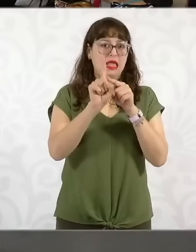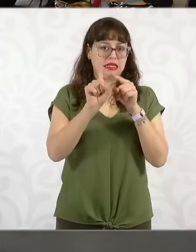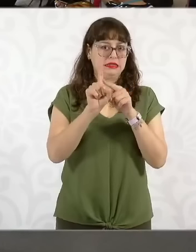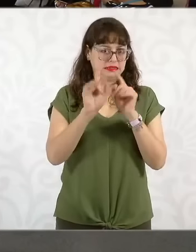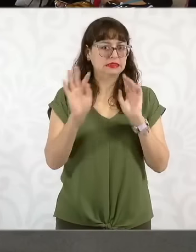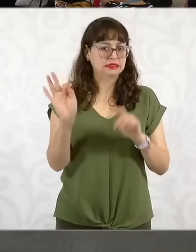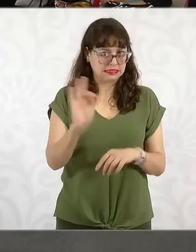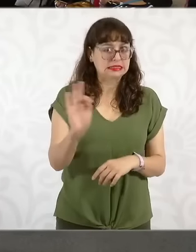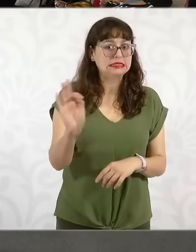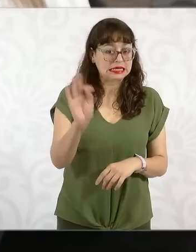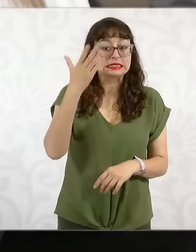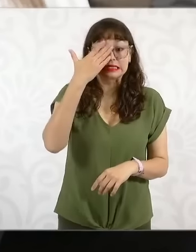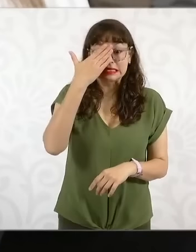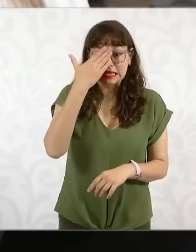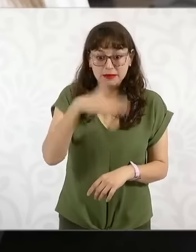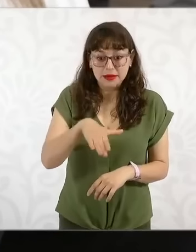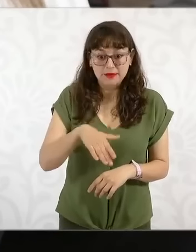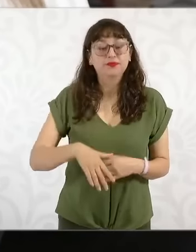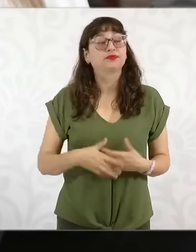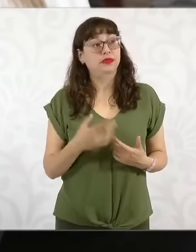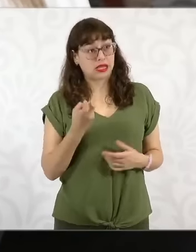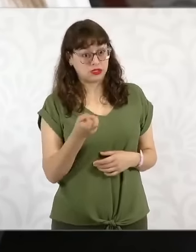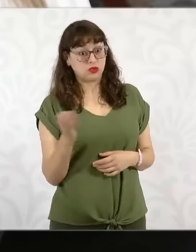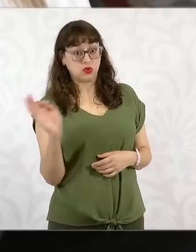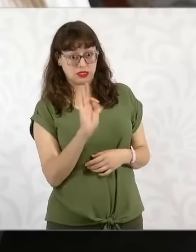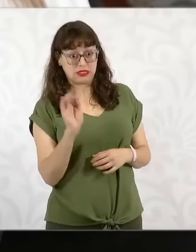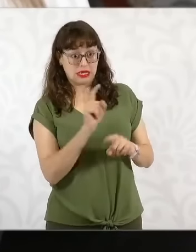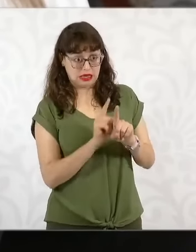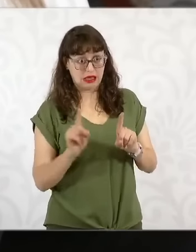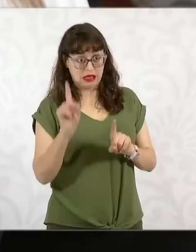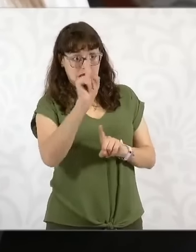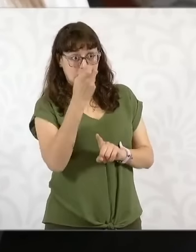puede presumir que tal vez pudo haber venido una orden de necio o siguen más que la orden,